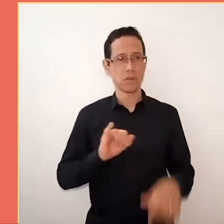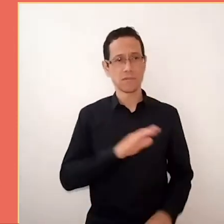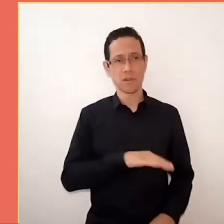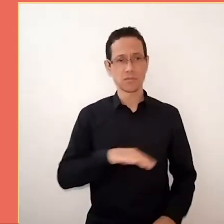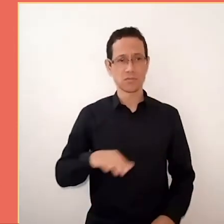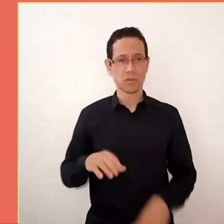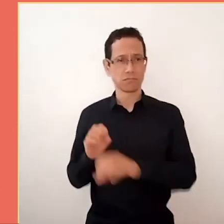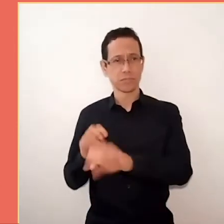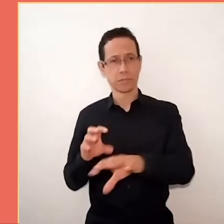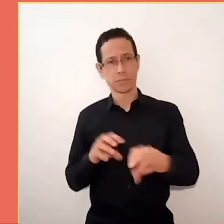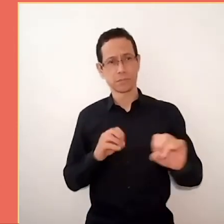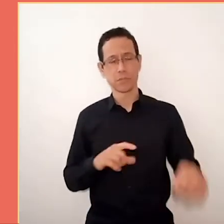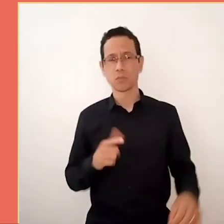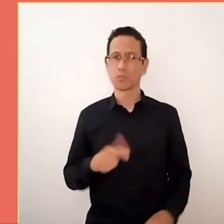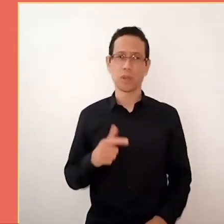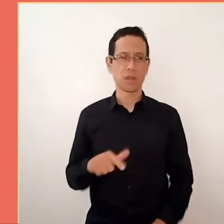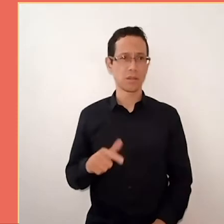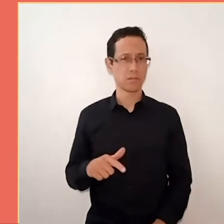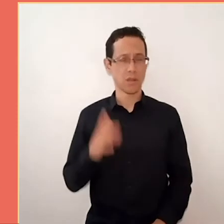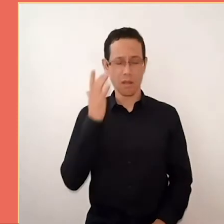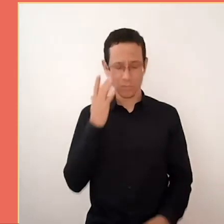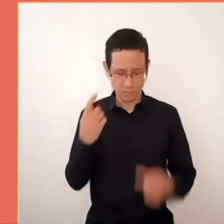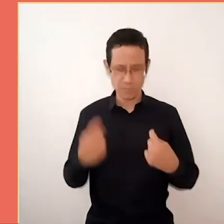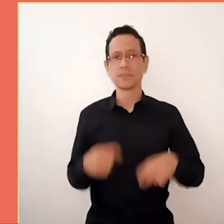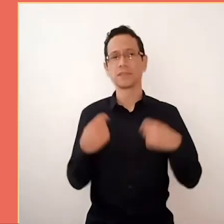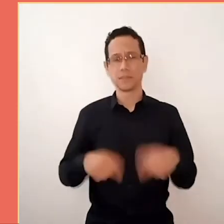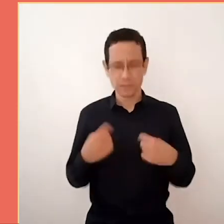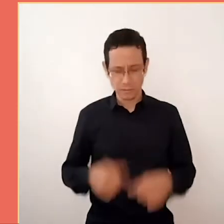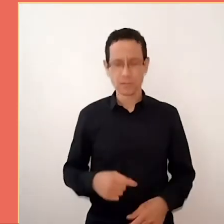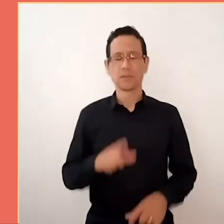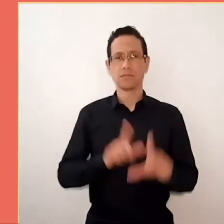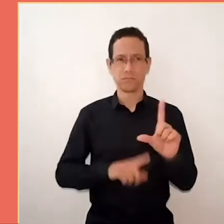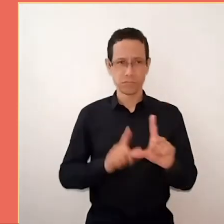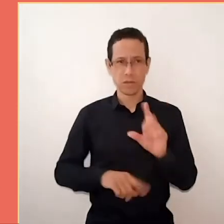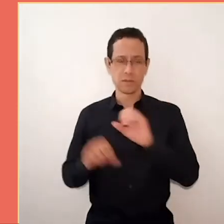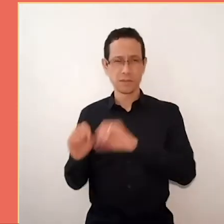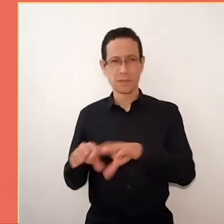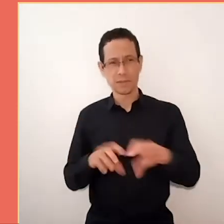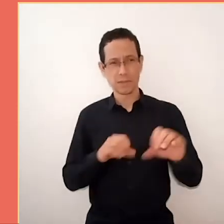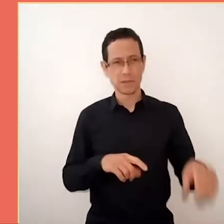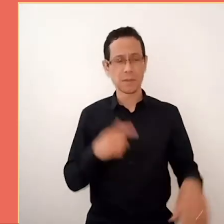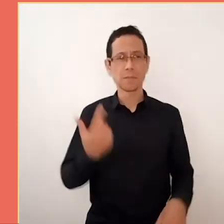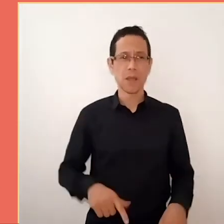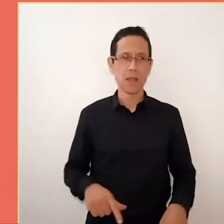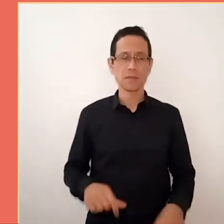E eu acho que devia ter uma disciplina de literatura infantil obrigatória e uma de literatura infantil para primeira infância.